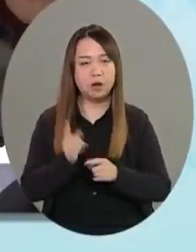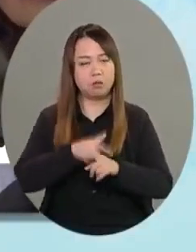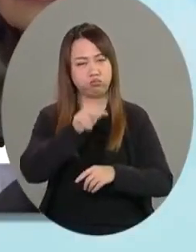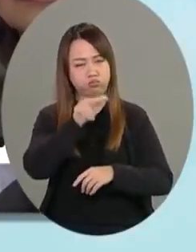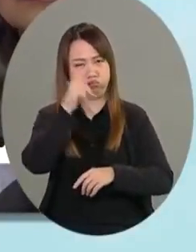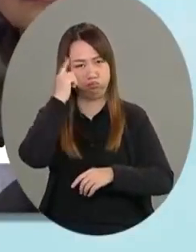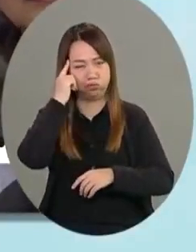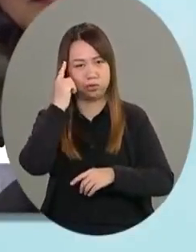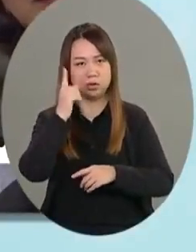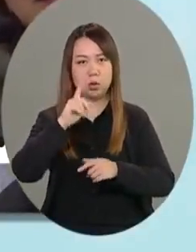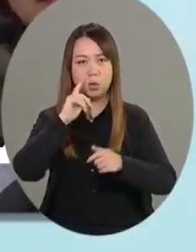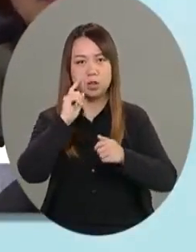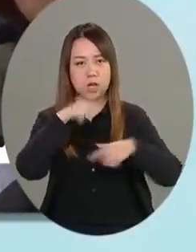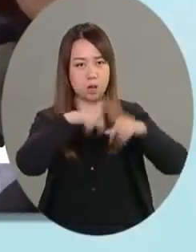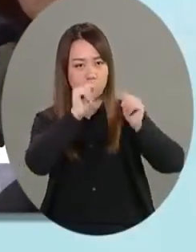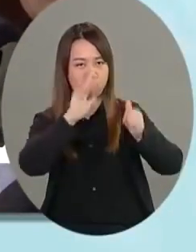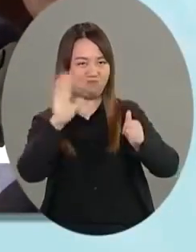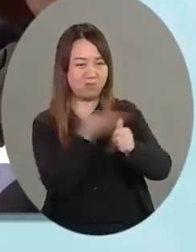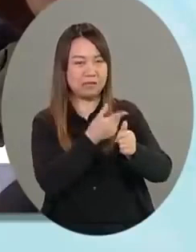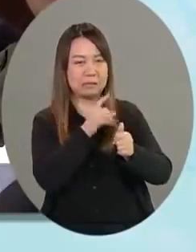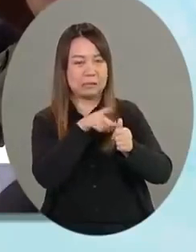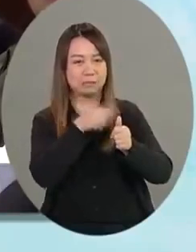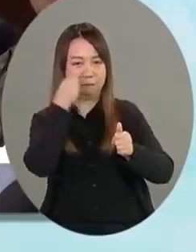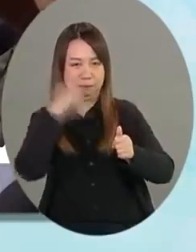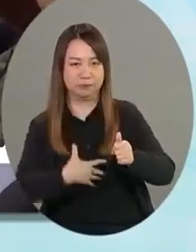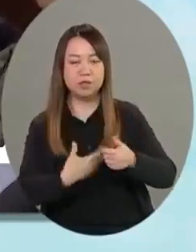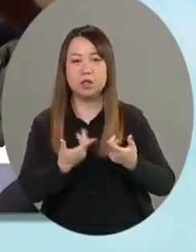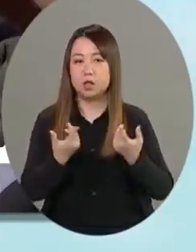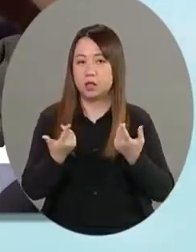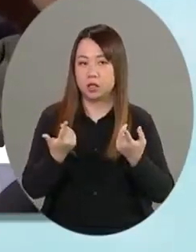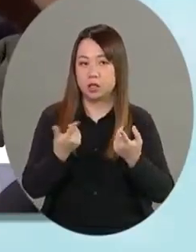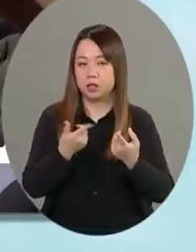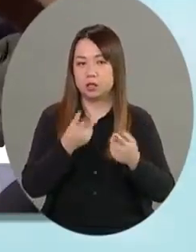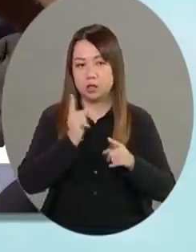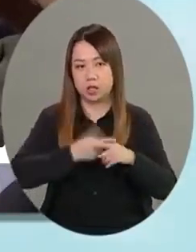就是打了林郑一巴掌 也都对即将要出的一个中期报告呢